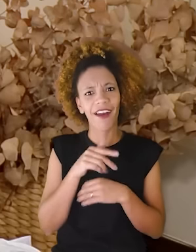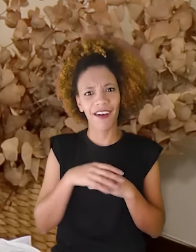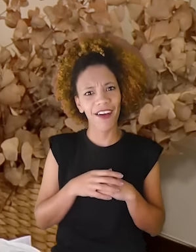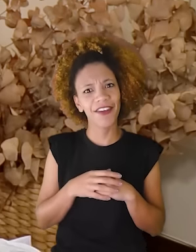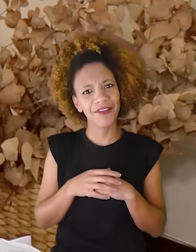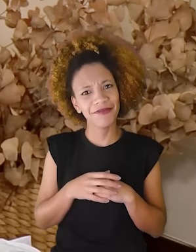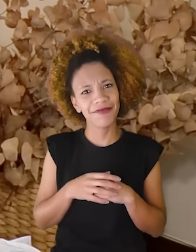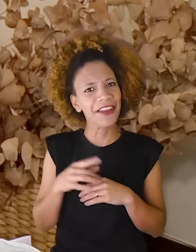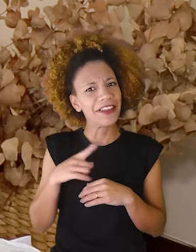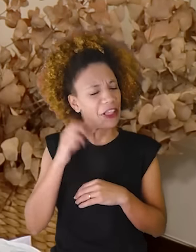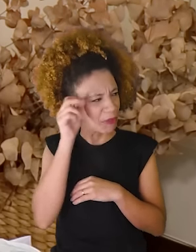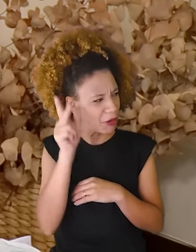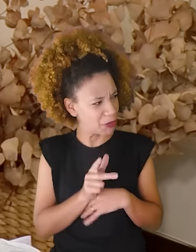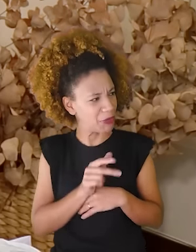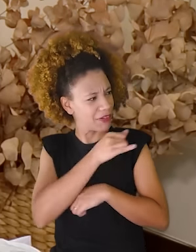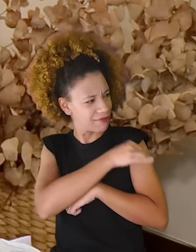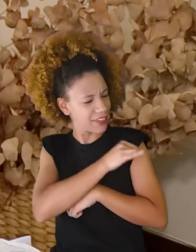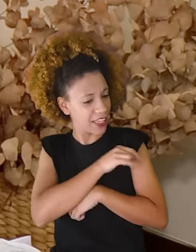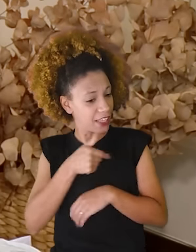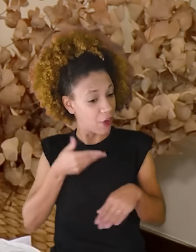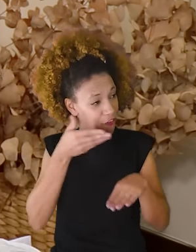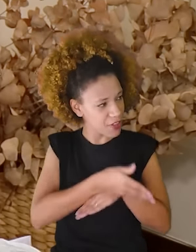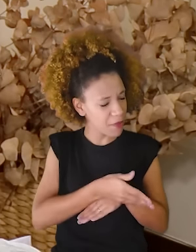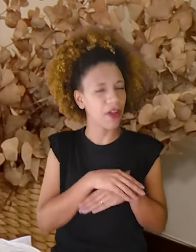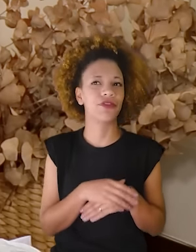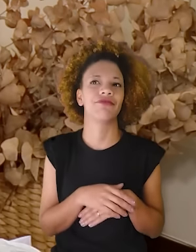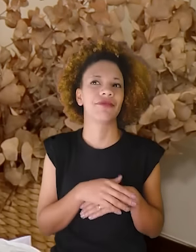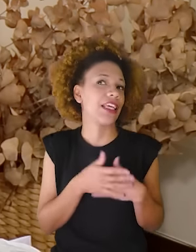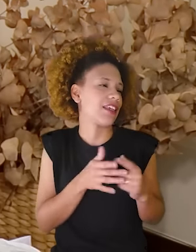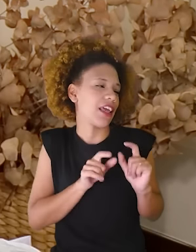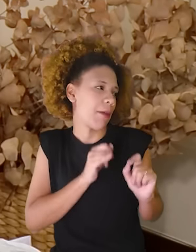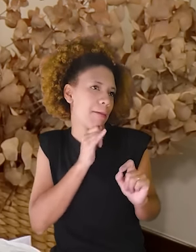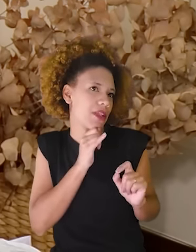cara eu acho que tem uma coisa da cultura caroca que eu faço parte que é essa coisa do tipo assim